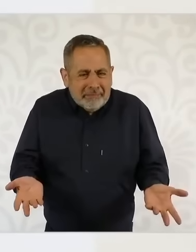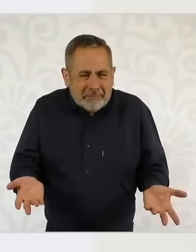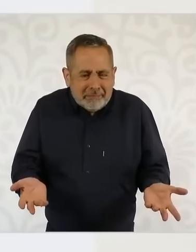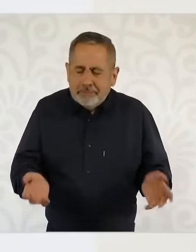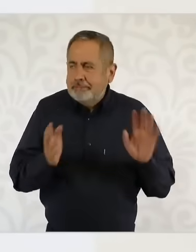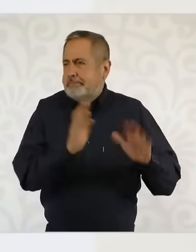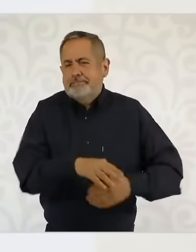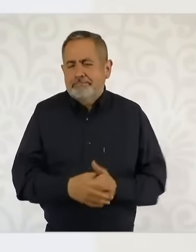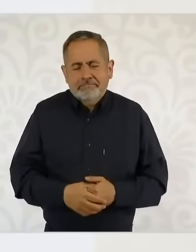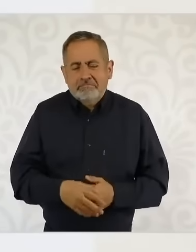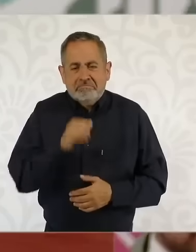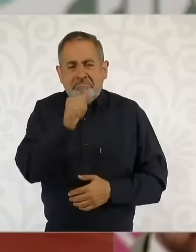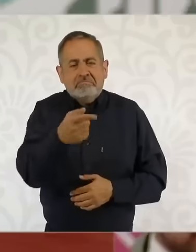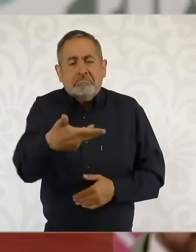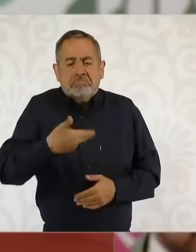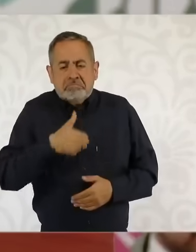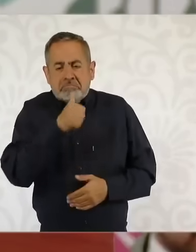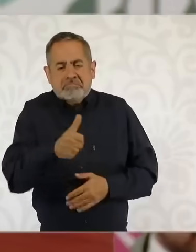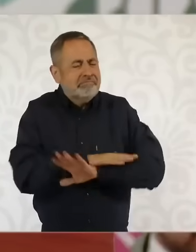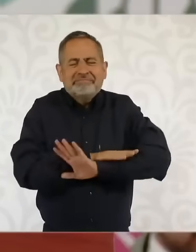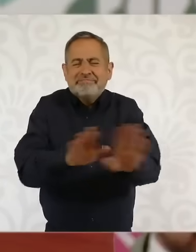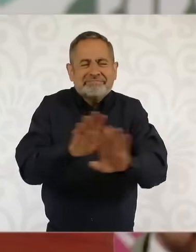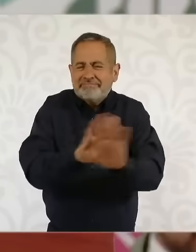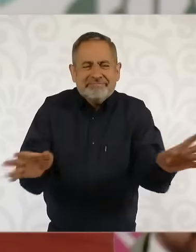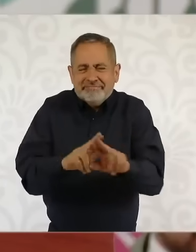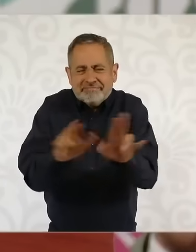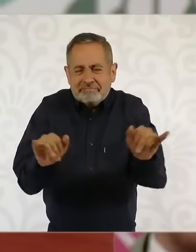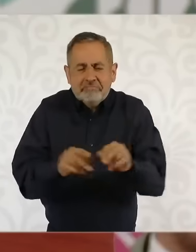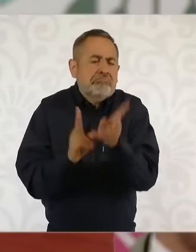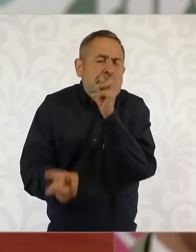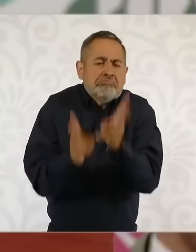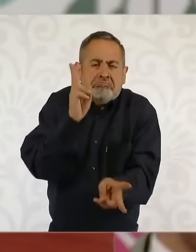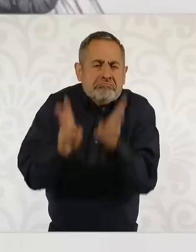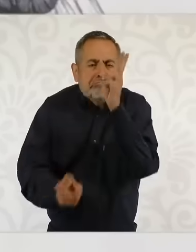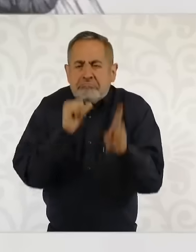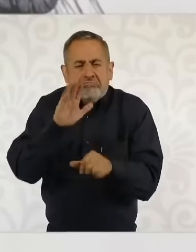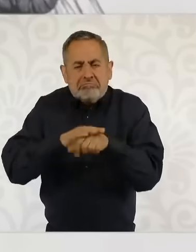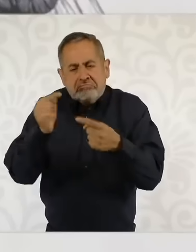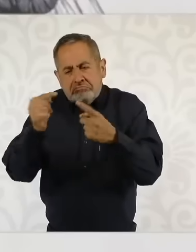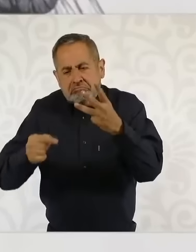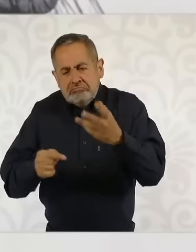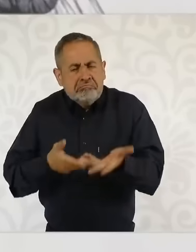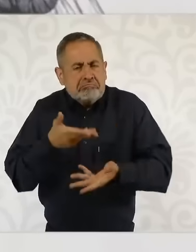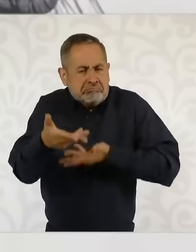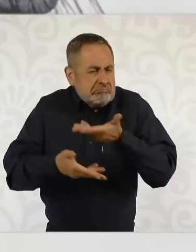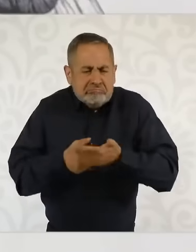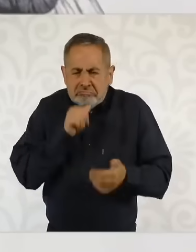Entonces no no pidieron nada fue una visita de cortesía y nosotros sí pues eh siempre con